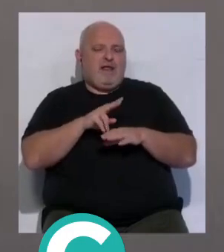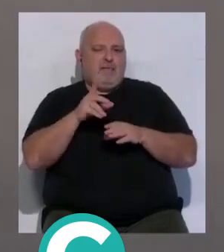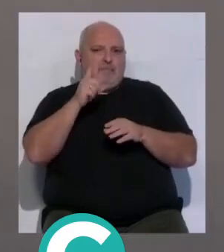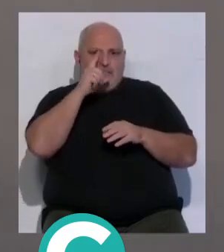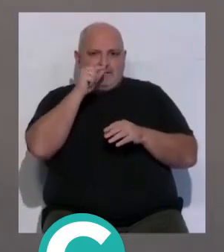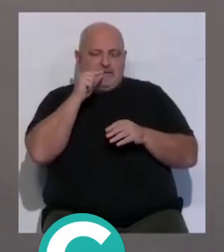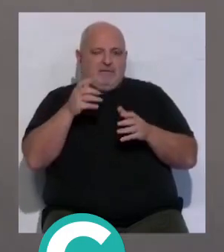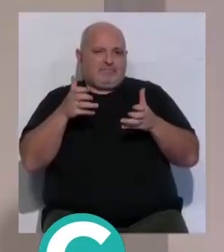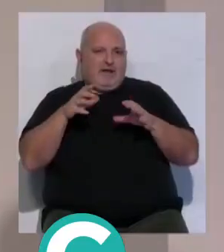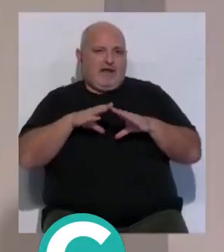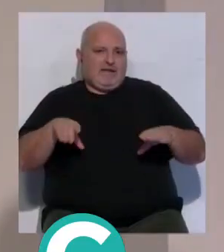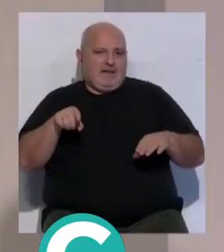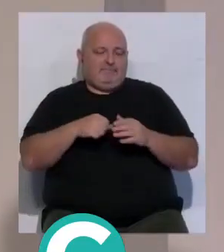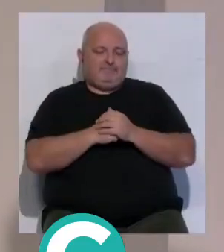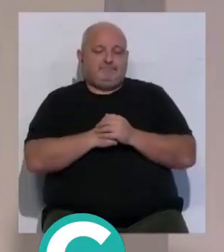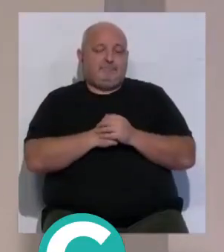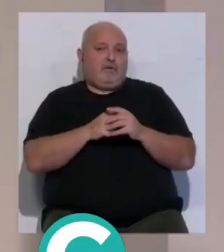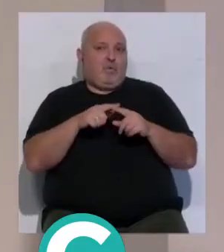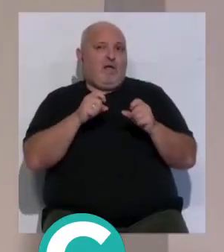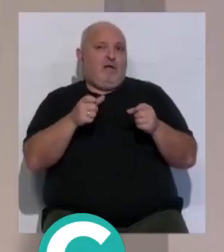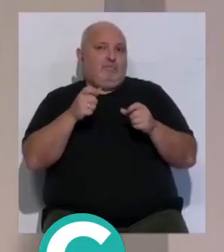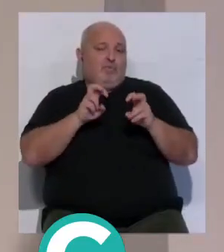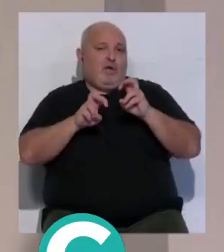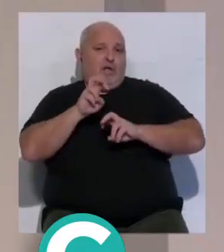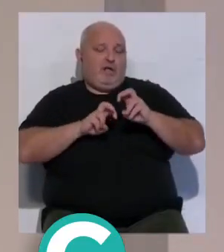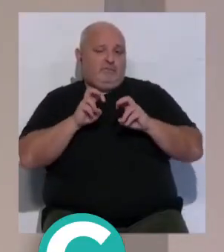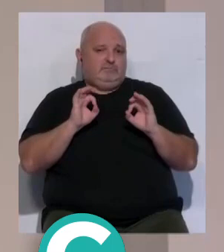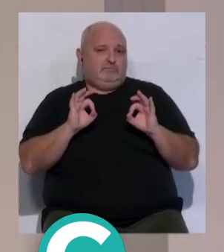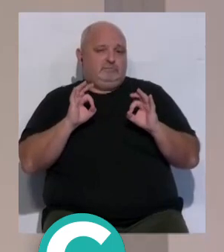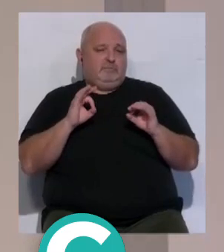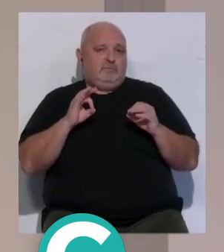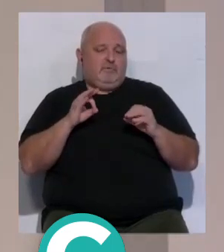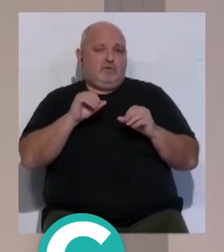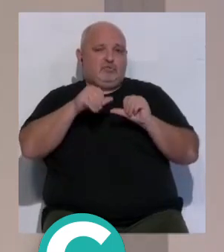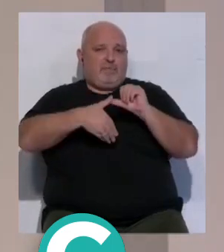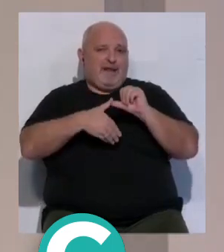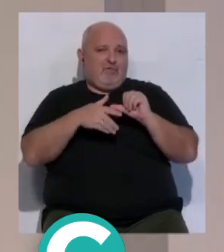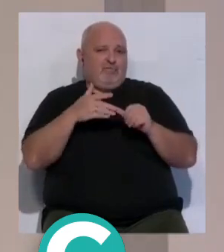que sirve también para defender Y tirar un poco por el fútbol sudamericano no porque en este caso